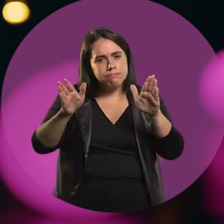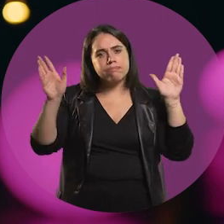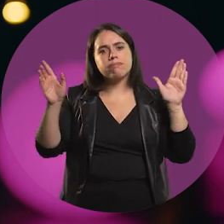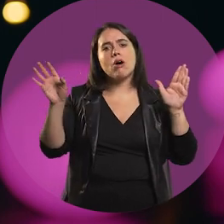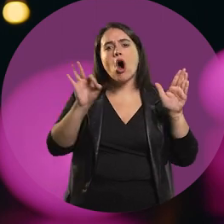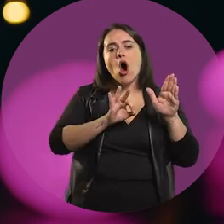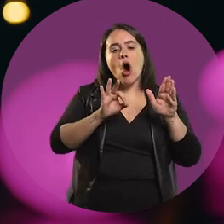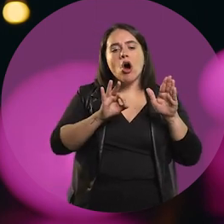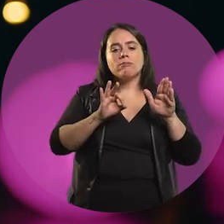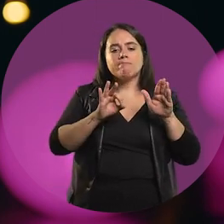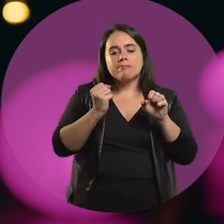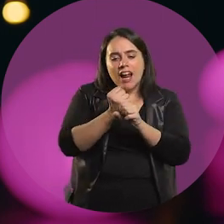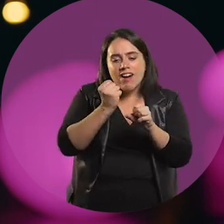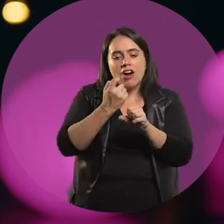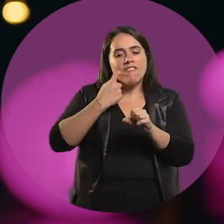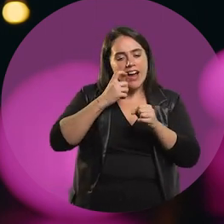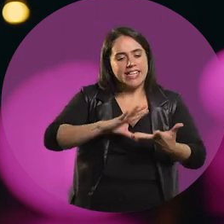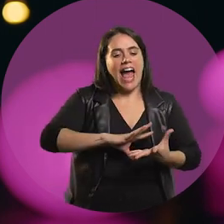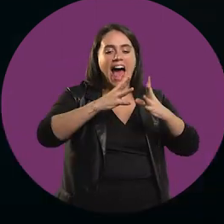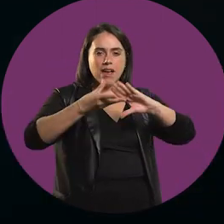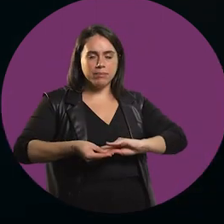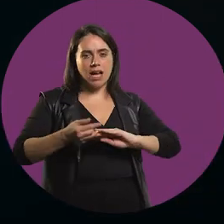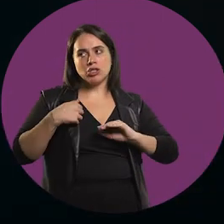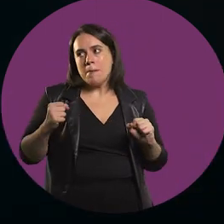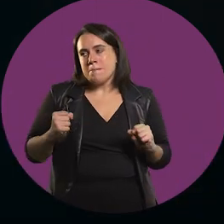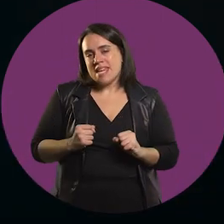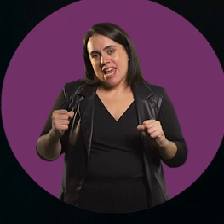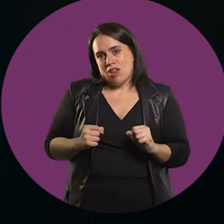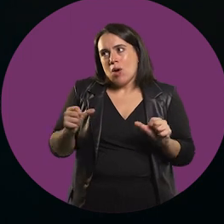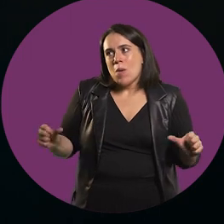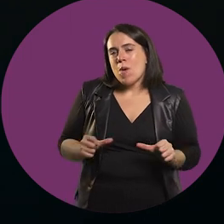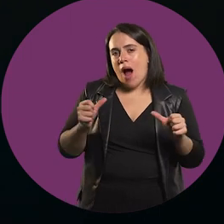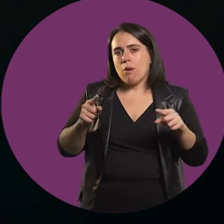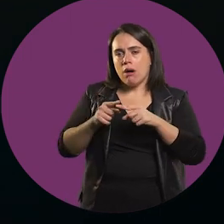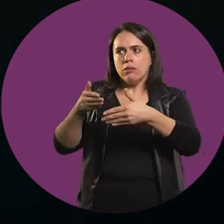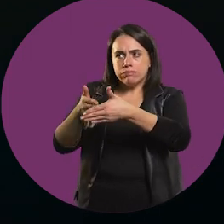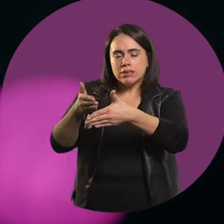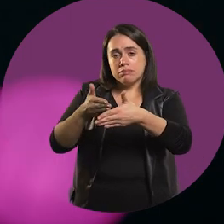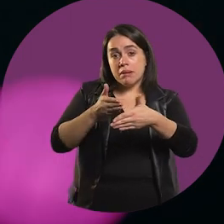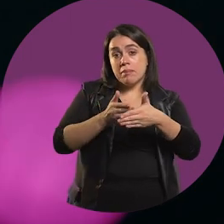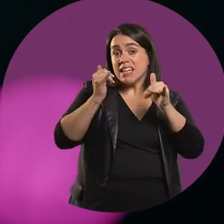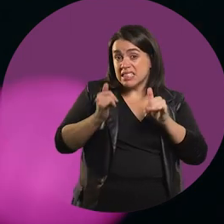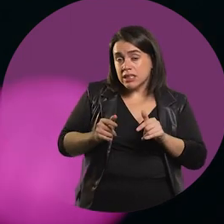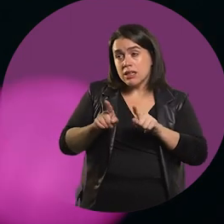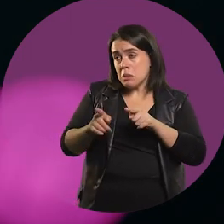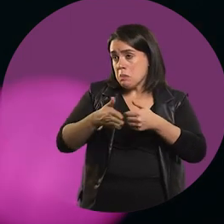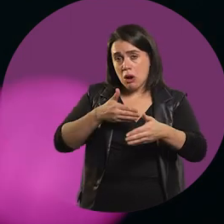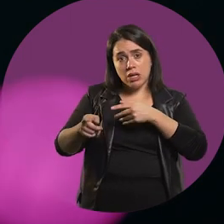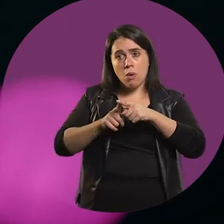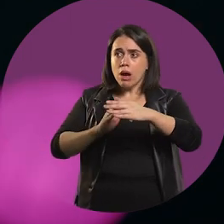cómo adaptar las propuestas. Me daba pila de miedo, que en realidad, capaz que si lo huse hecho habría estado todo bien,